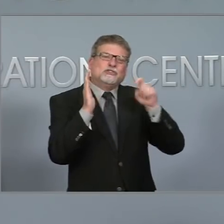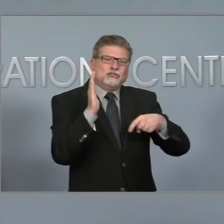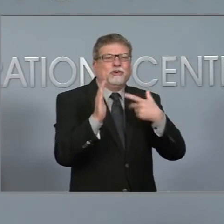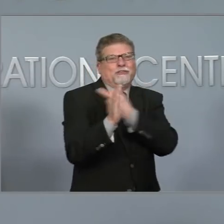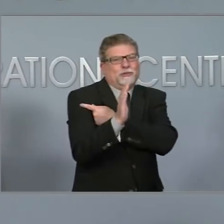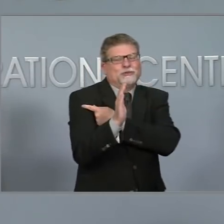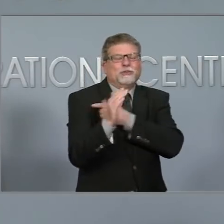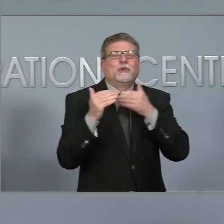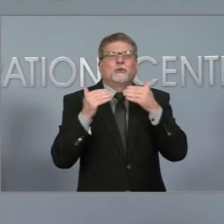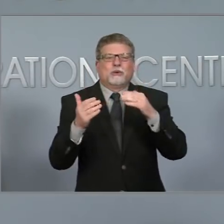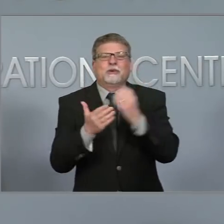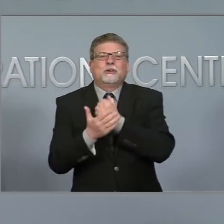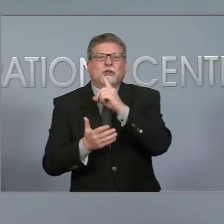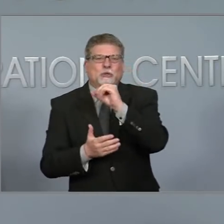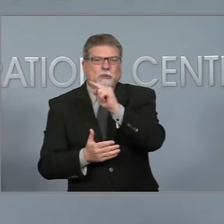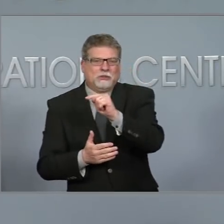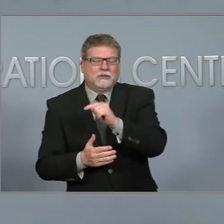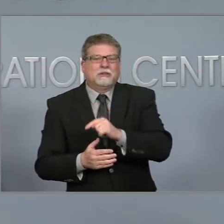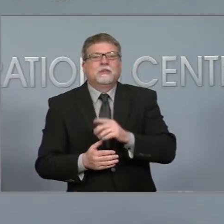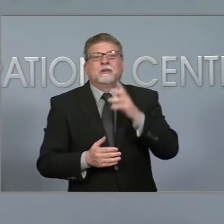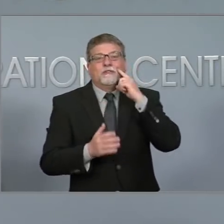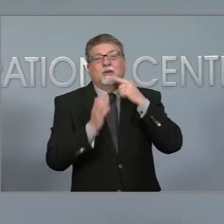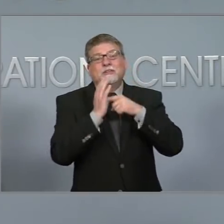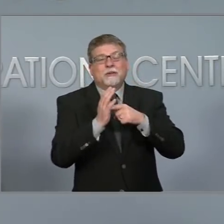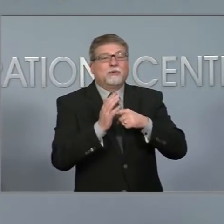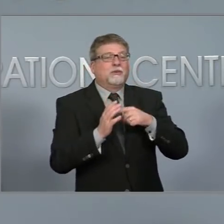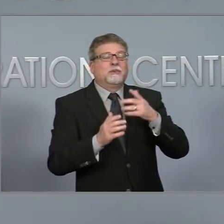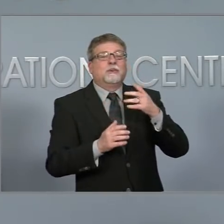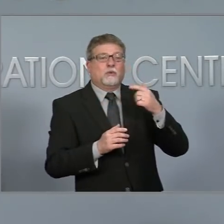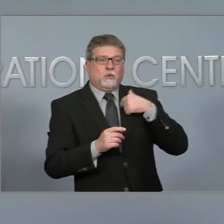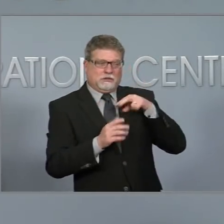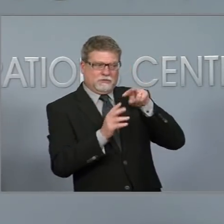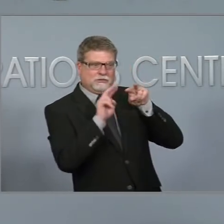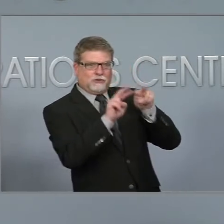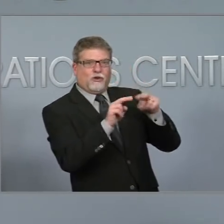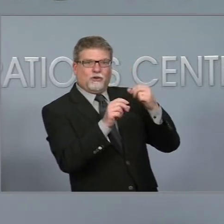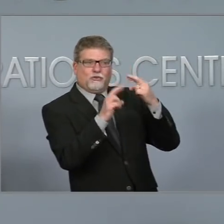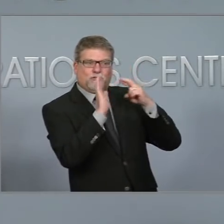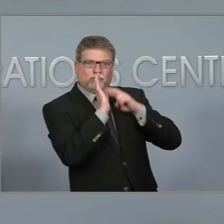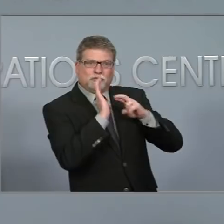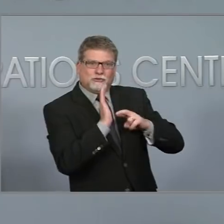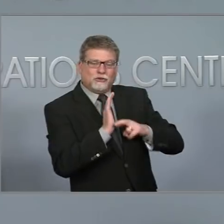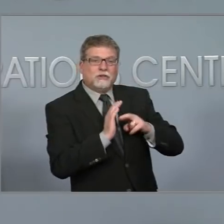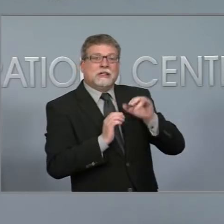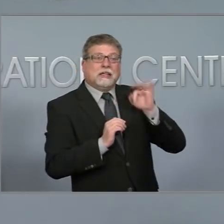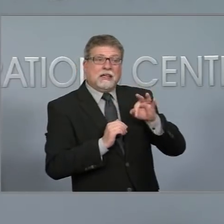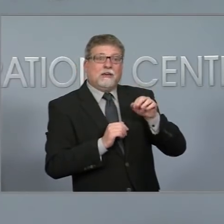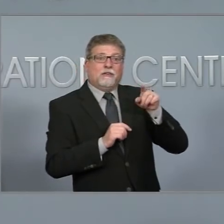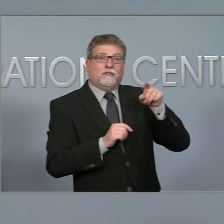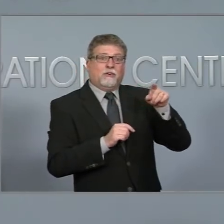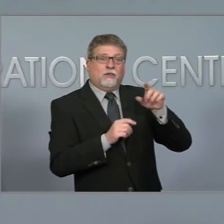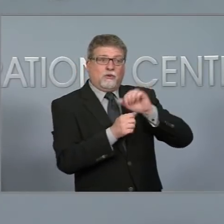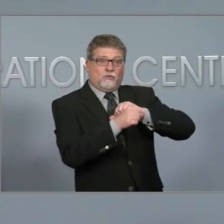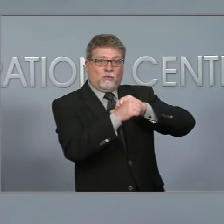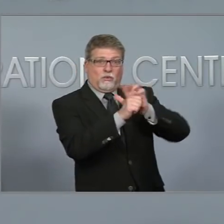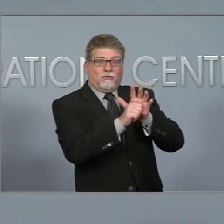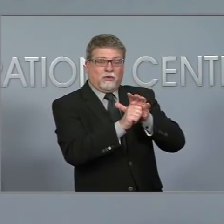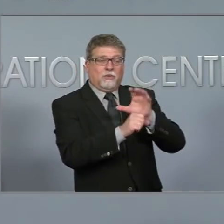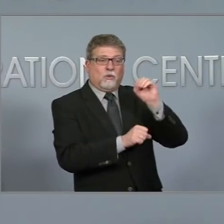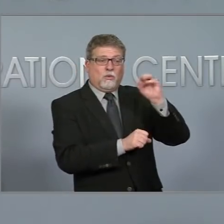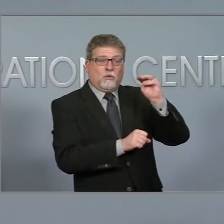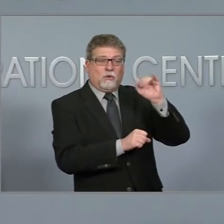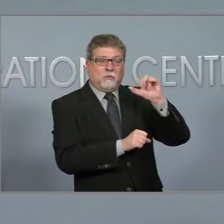compra el requisito para